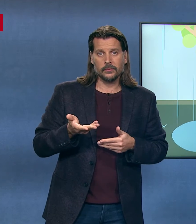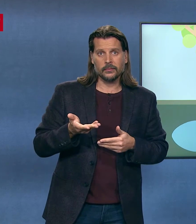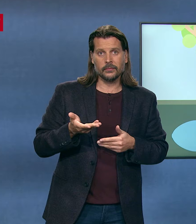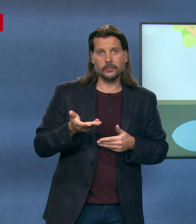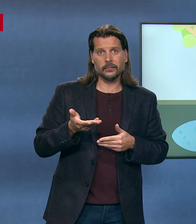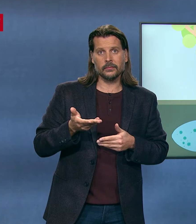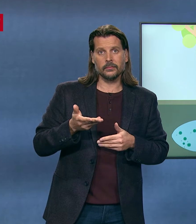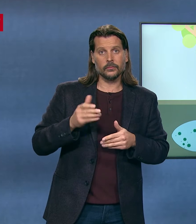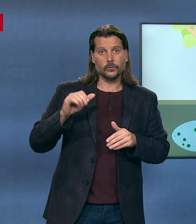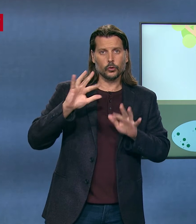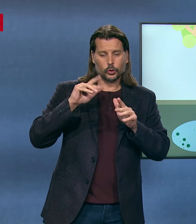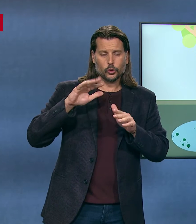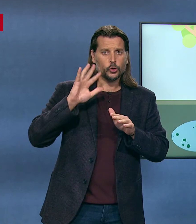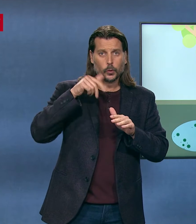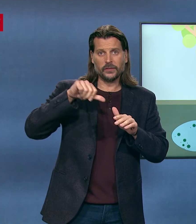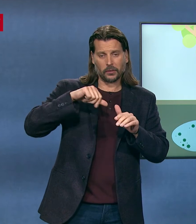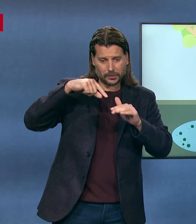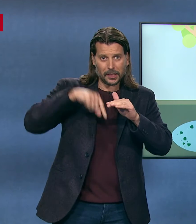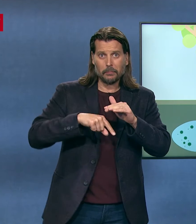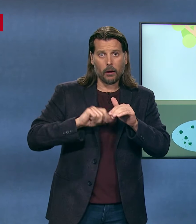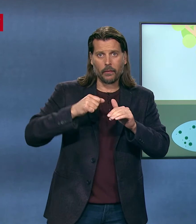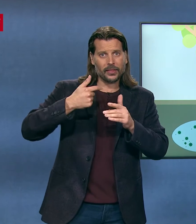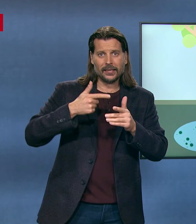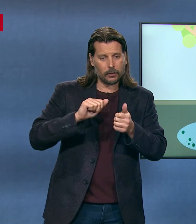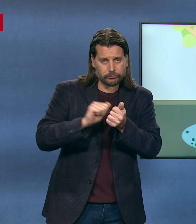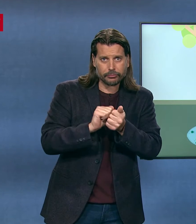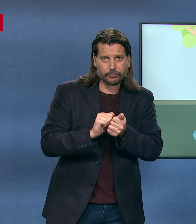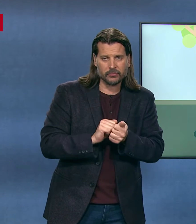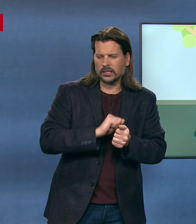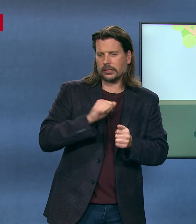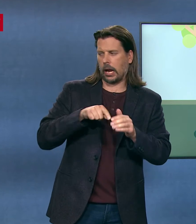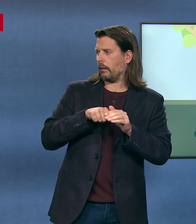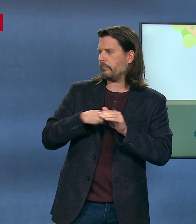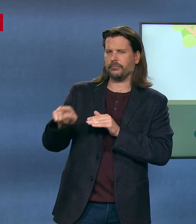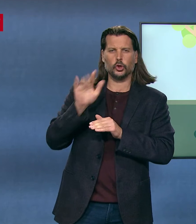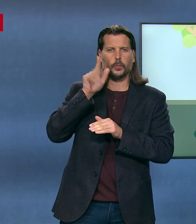Schadstoffe werden nicht rausgefiltert und können viel leichter ins Grundwasser gelangen.